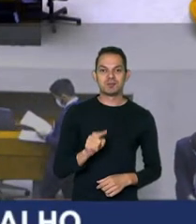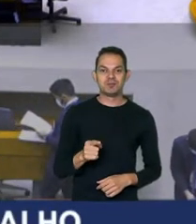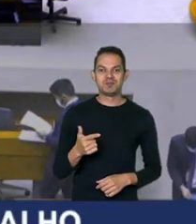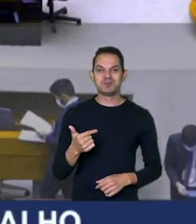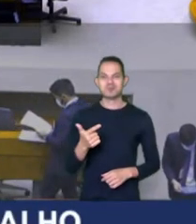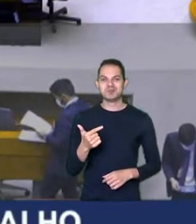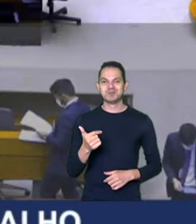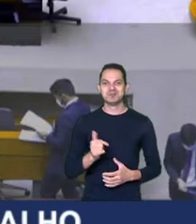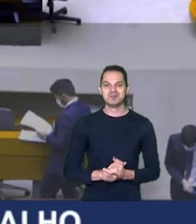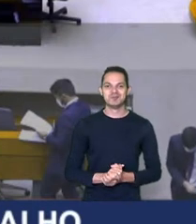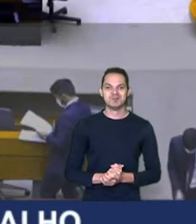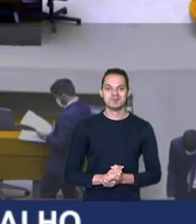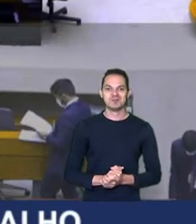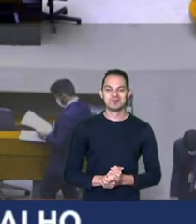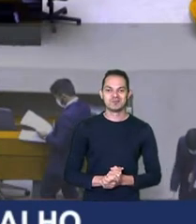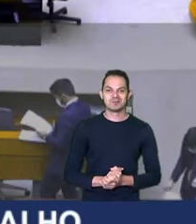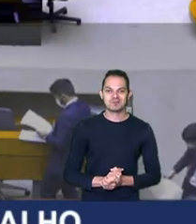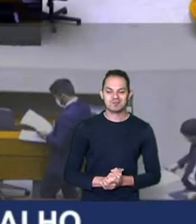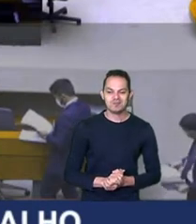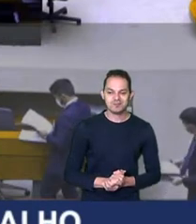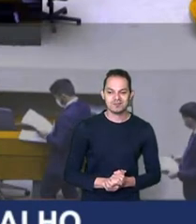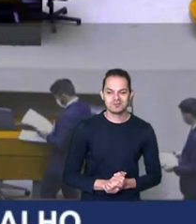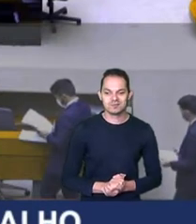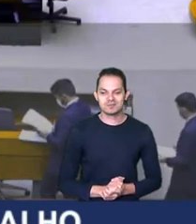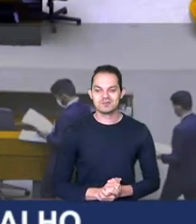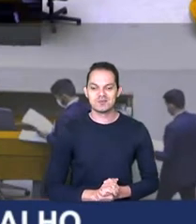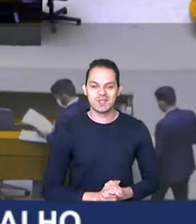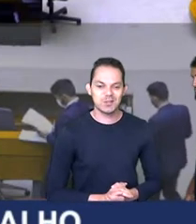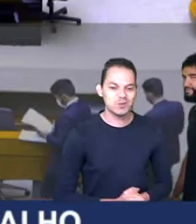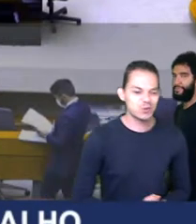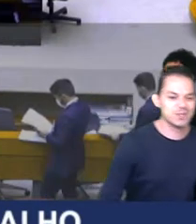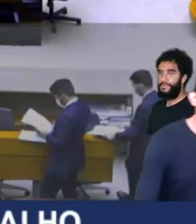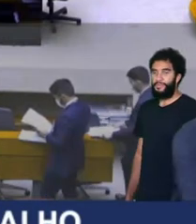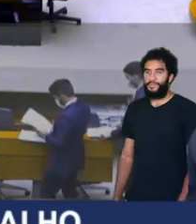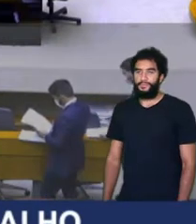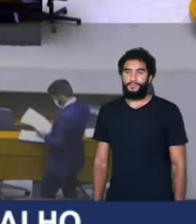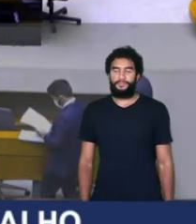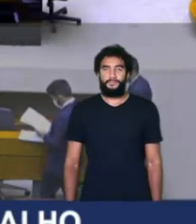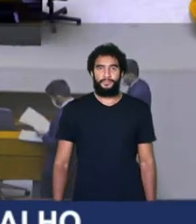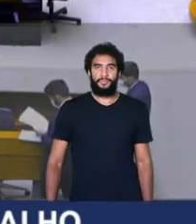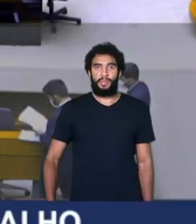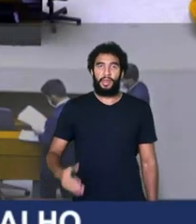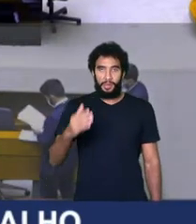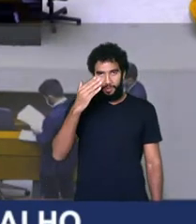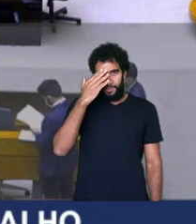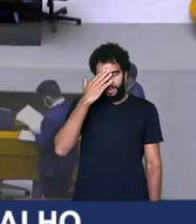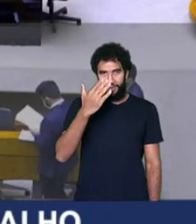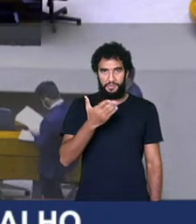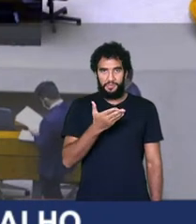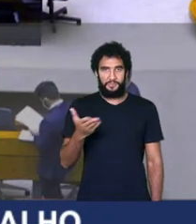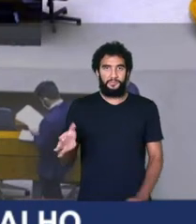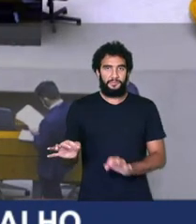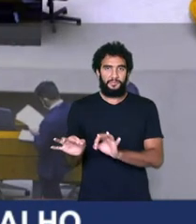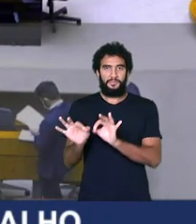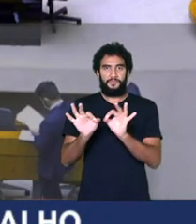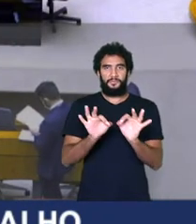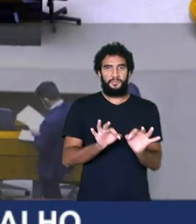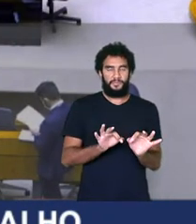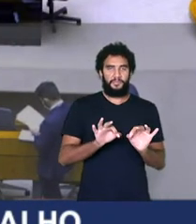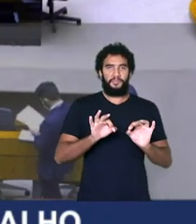BRASÍLIA SÃO DEZ HORAS... OU MELHOR, DEZ HORAS? DOZE HORAS E DOZE MINUTOS DA TARDE DESTA QUINTA-FEIRA, MUITO OBRIGADO PELA SUA COMPANHIA, VOCÊ QUE ESTÁ CONOSCO, AQUI NA TV E